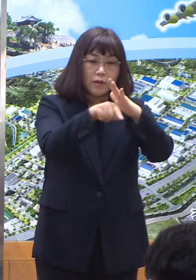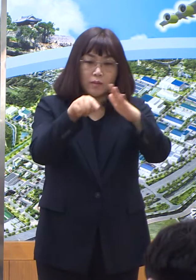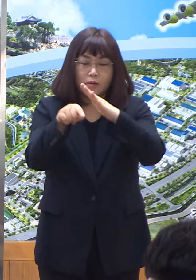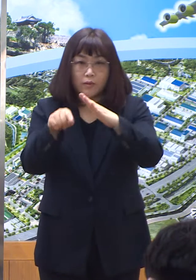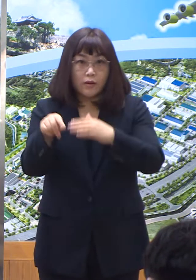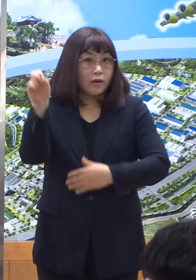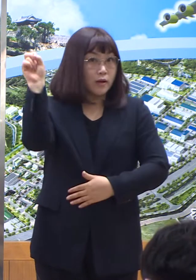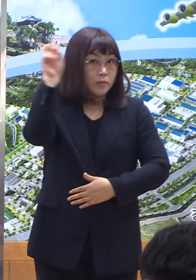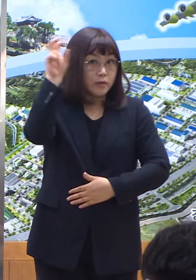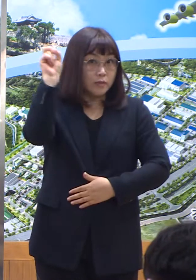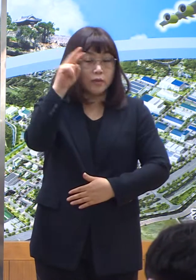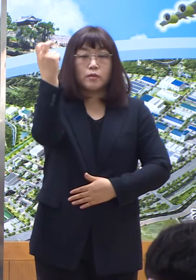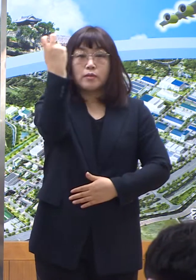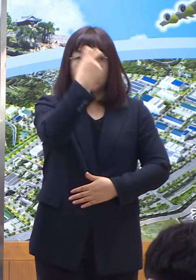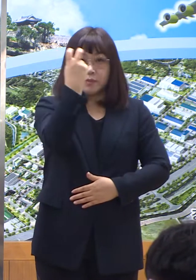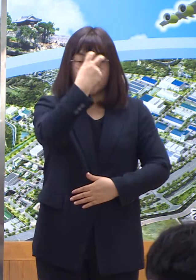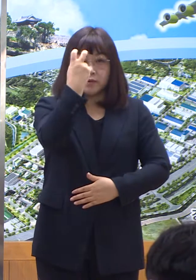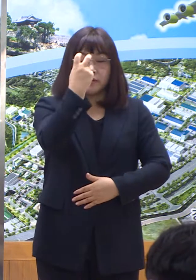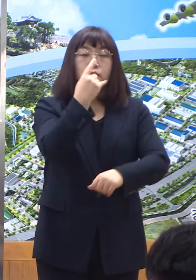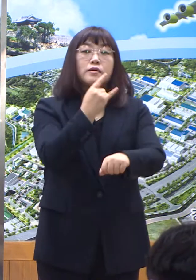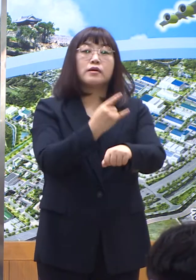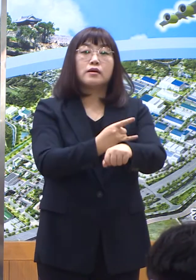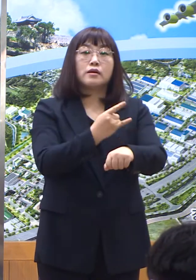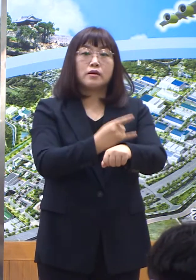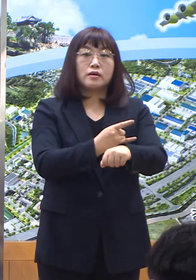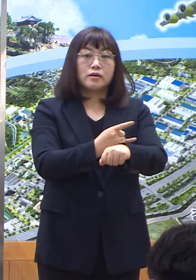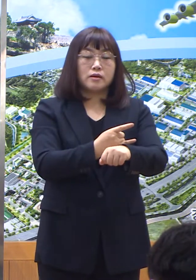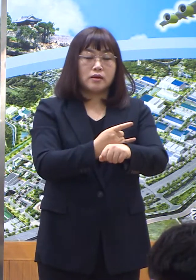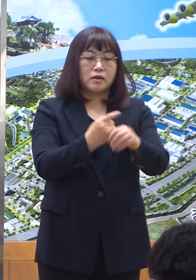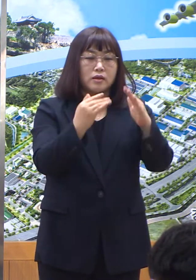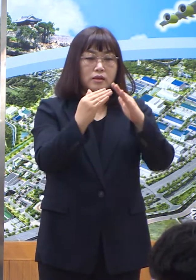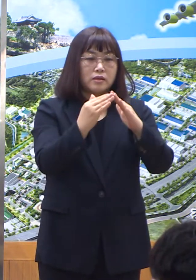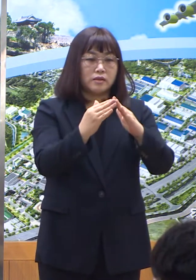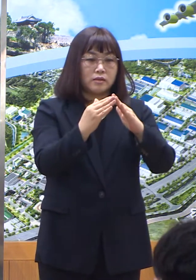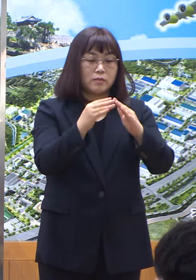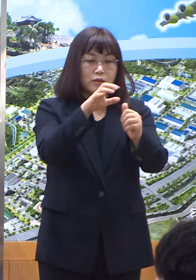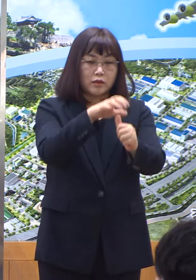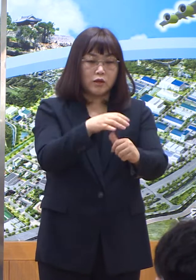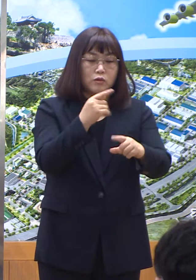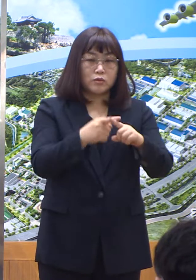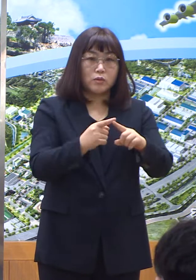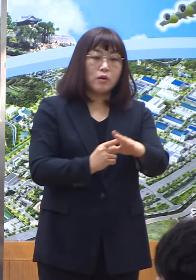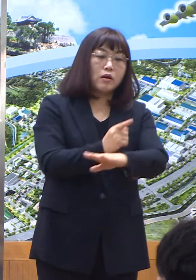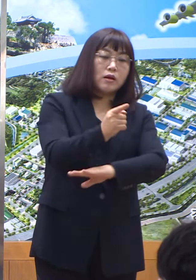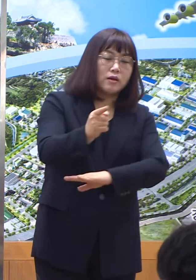불시점검과 모니터링으로 격리 이탈이 발생하지 않도록 조치하겠습니다.